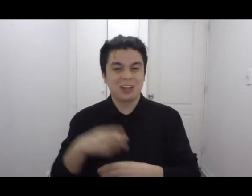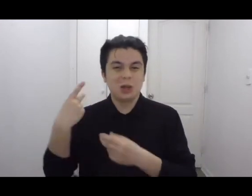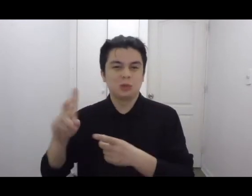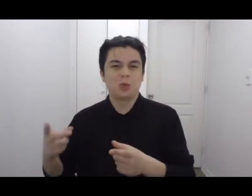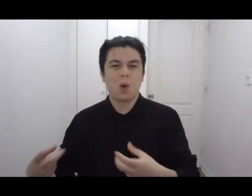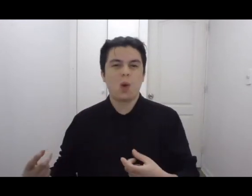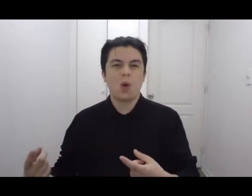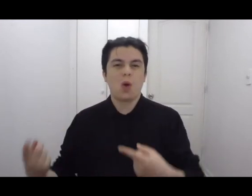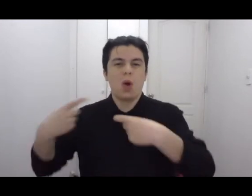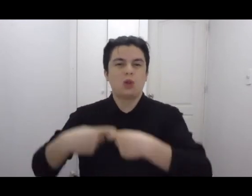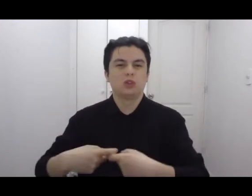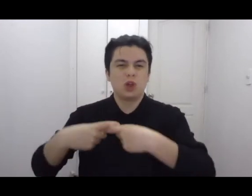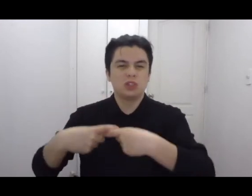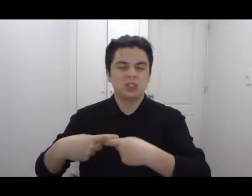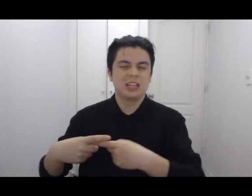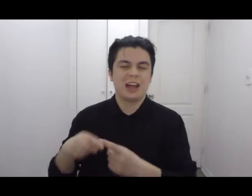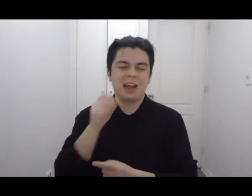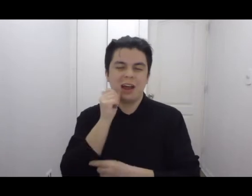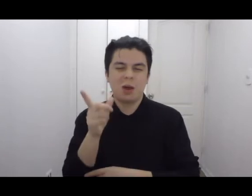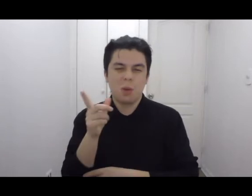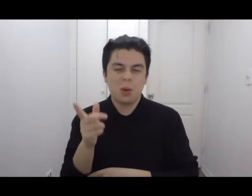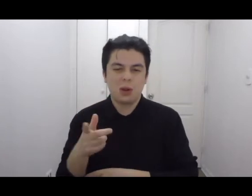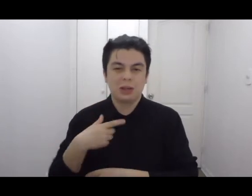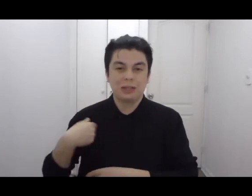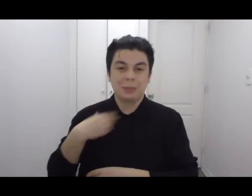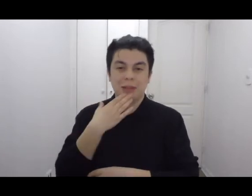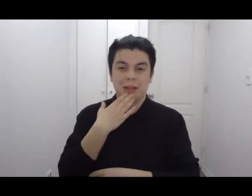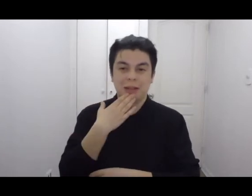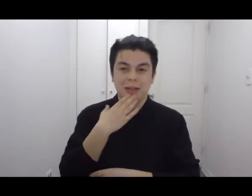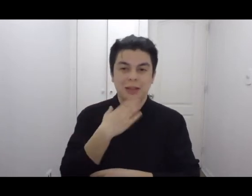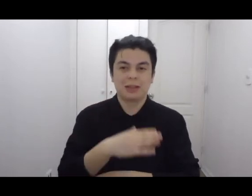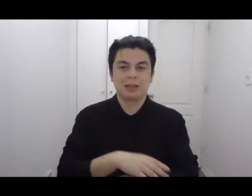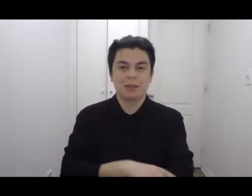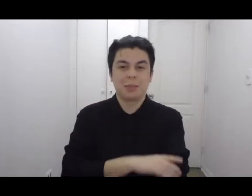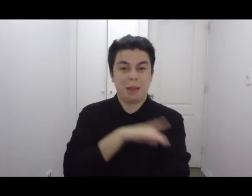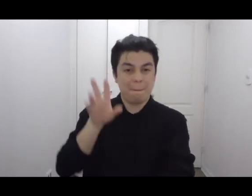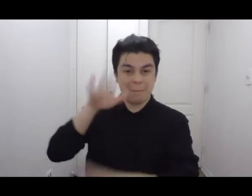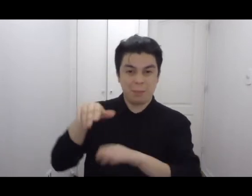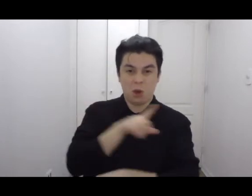Bárbara es una de las creadoras de una aplicación